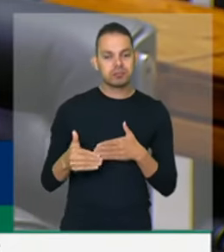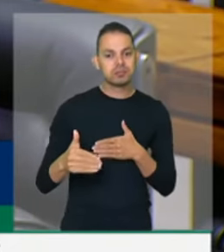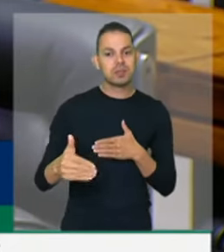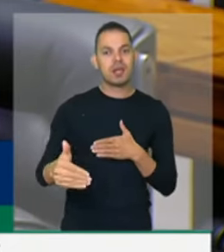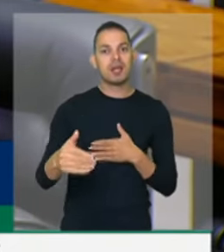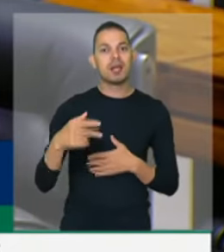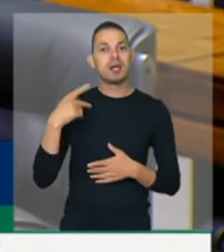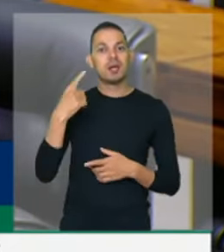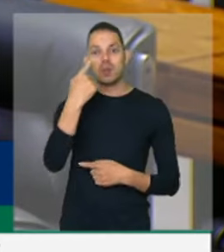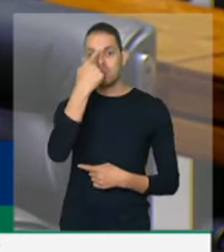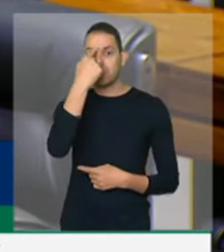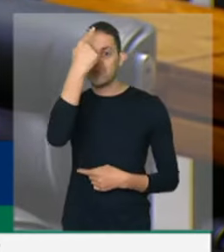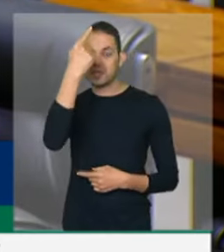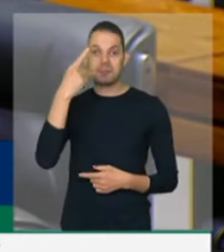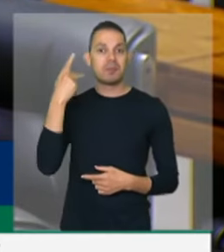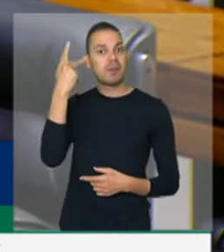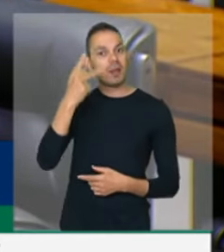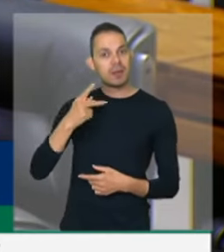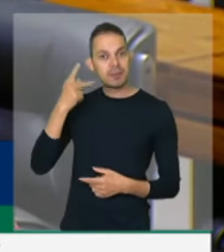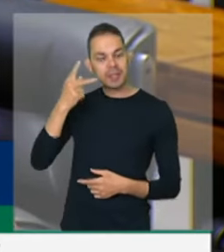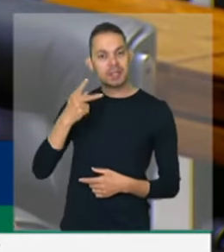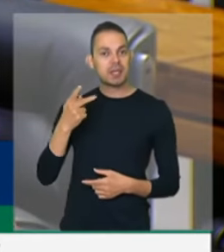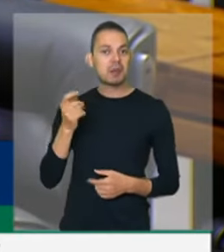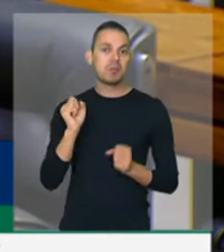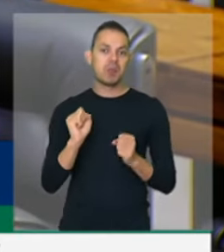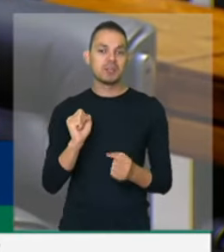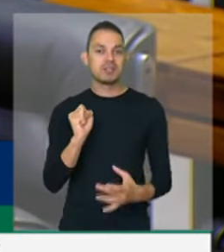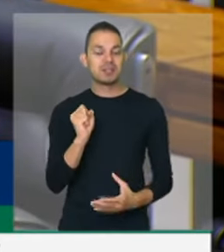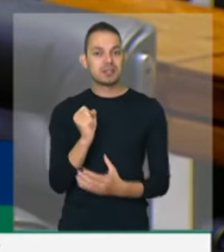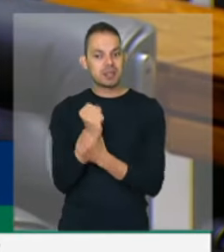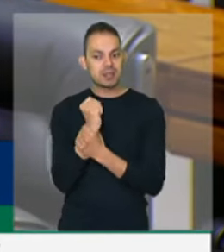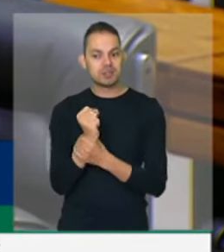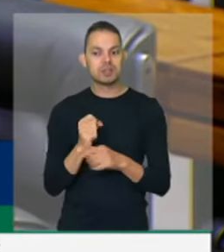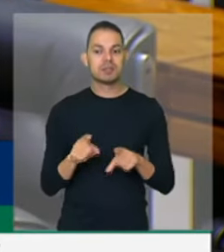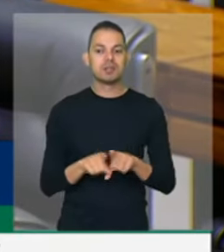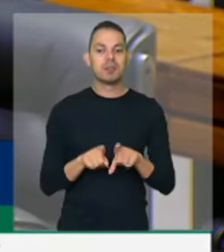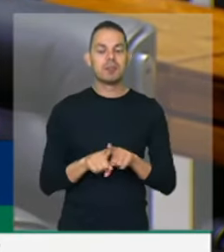GARANTIRMOS QUE TEMOS A EXPECTATIVA DE TERMOS MAIS LEITOS DISPONÍVEIS PARA POPULAÇÃO QUE HOJE ESTÁ